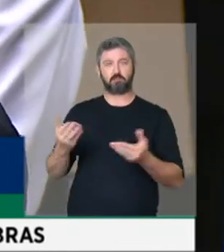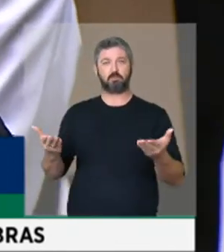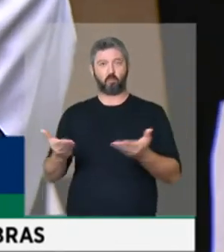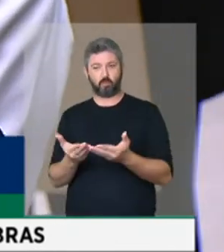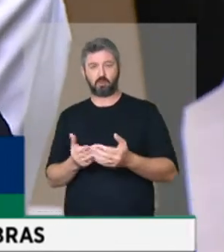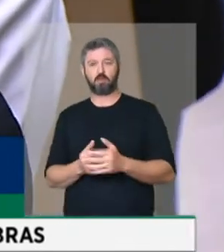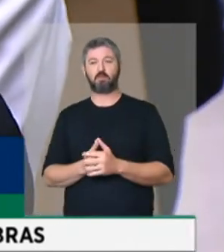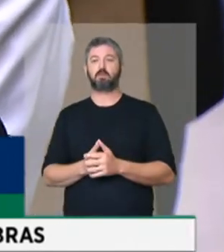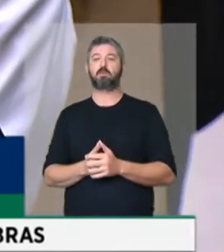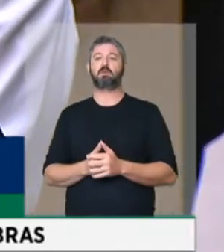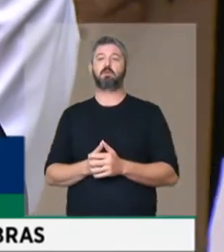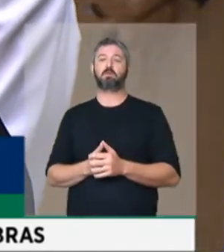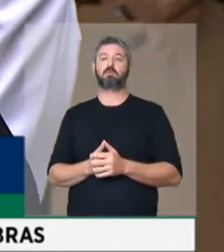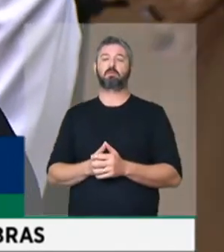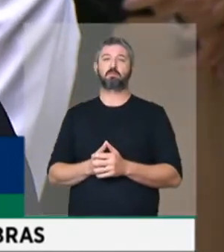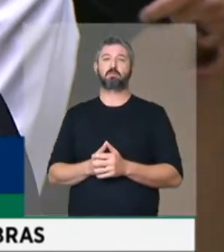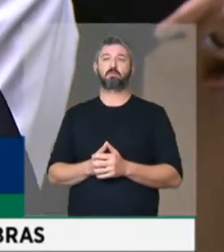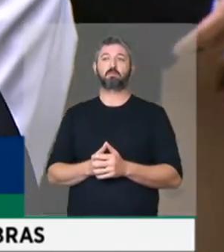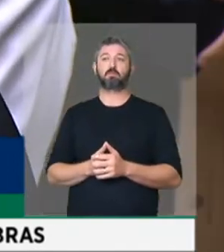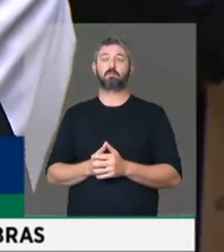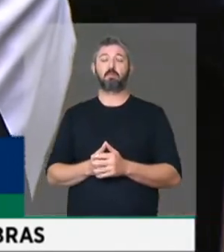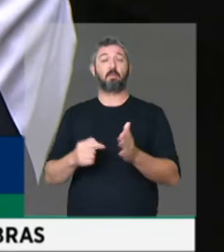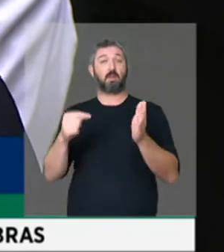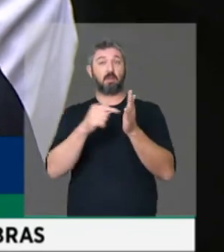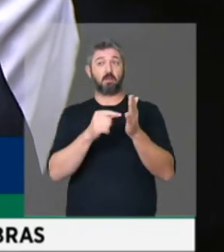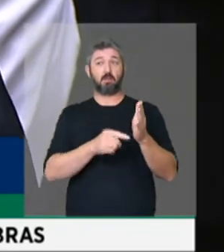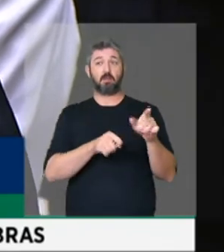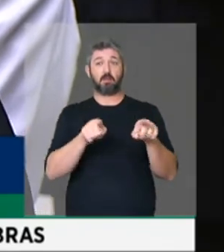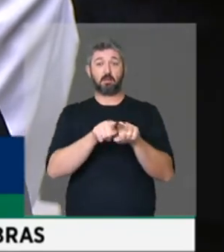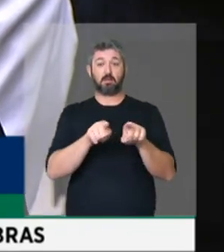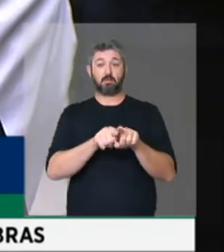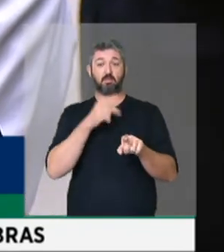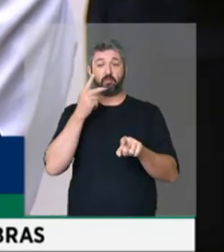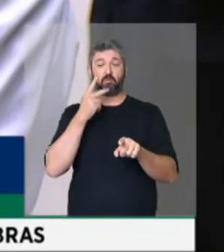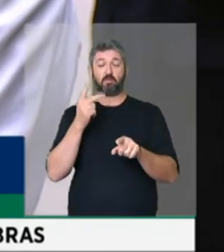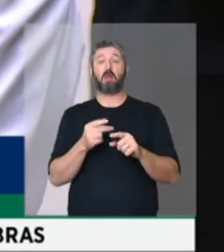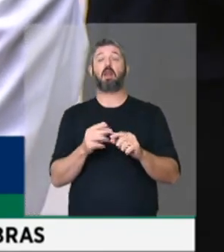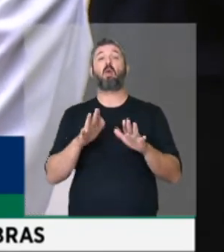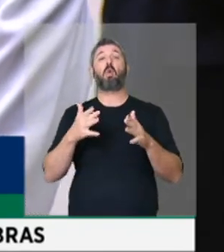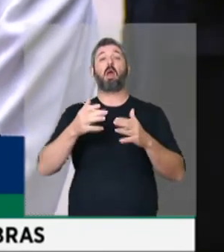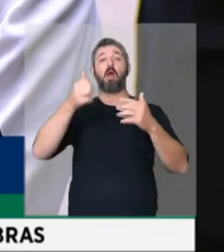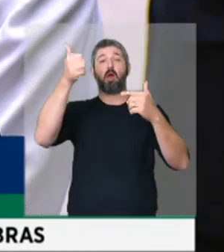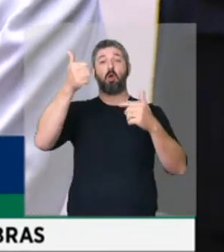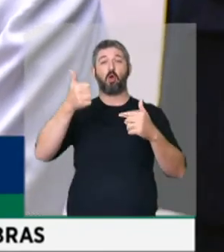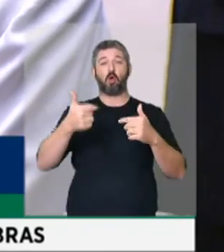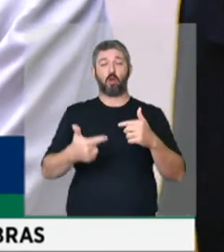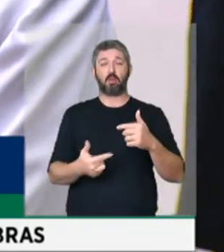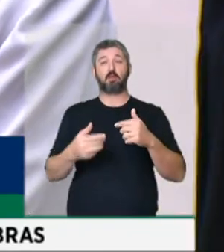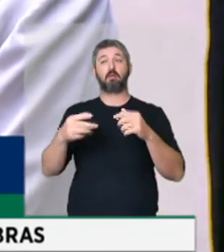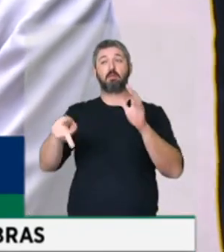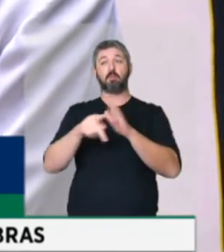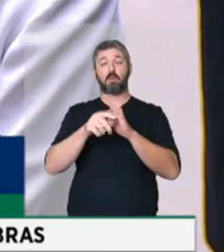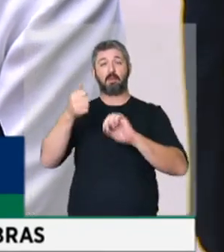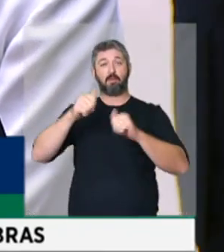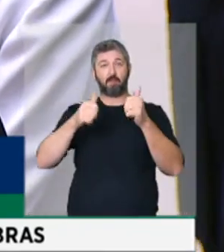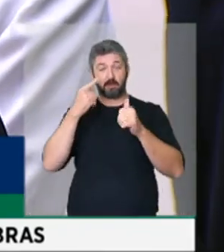DAS COMISSÕES MISTAS TEREM SUA INSTALAÇÃO, AQUI SE TRATA DA ORDEM DE AVALIAÇÃO